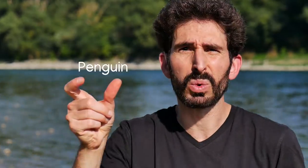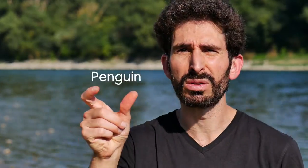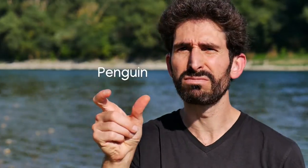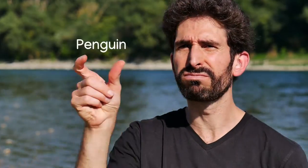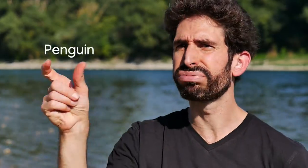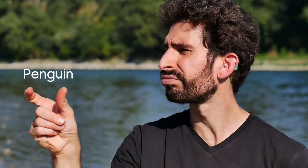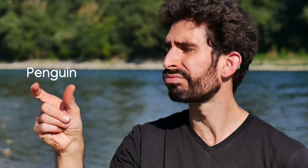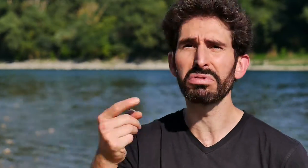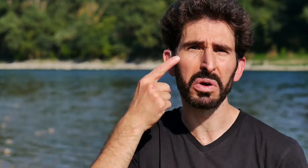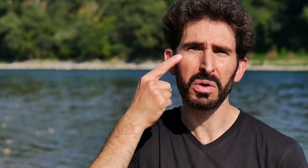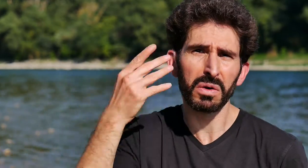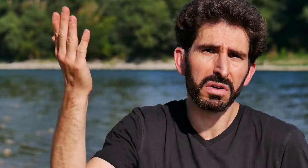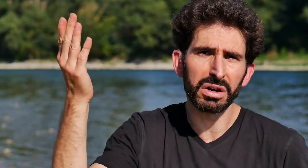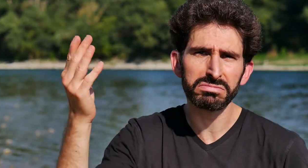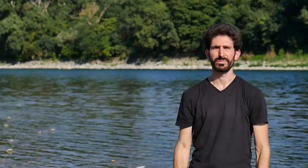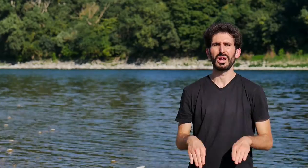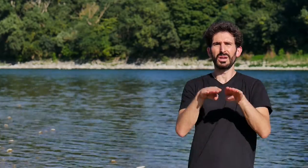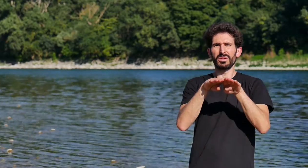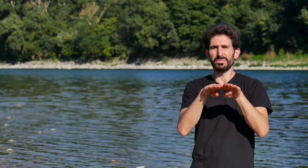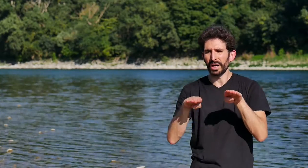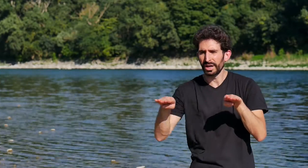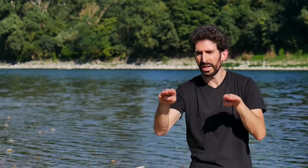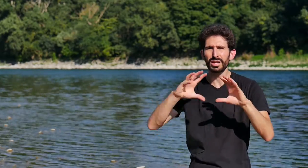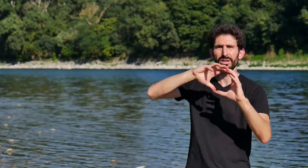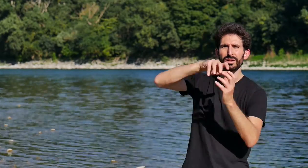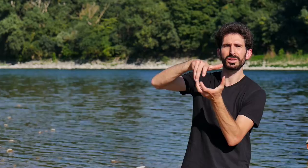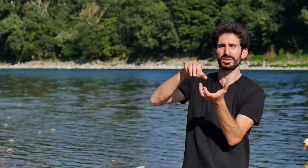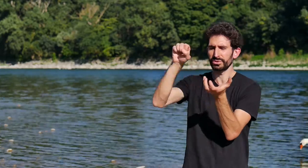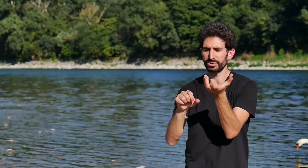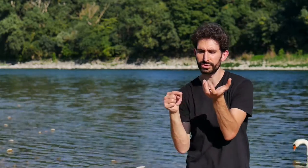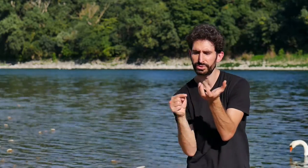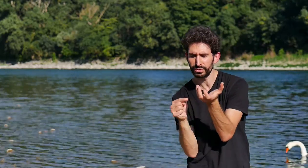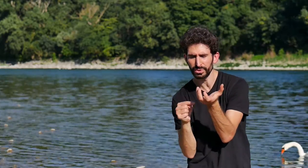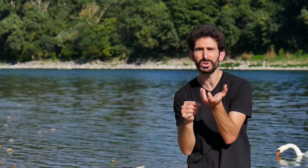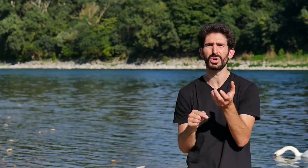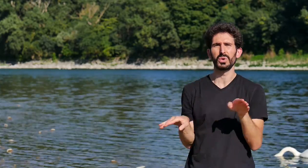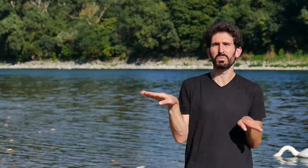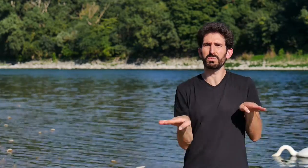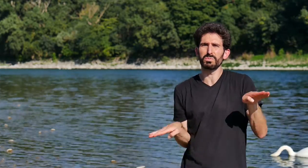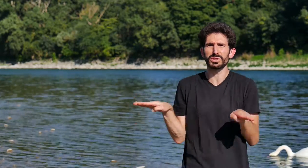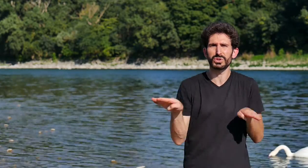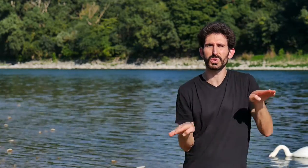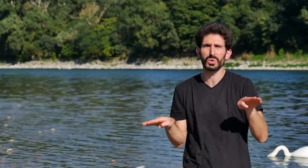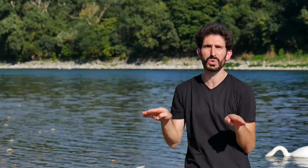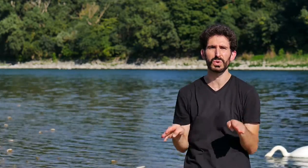Bon, on le met de côté et on verra plus tard. En parallèle, dans l'hémisphère sud, les manchots